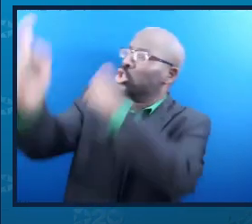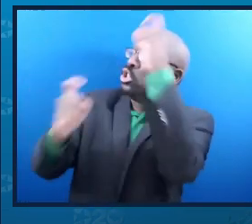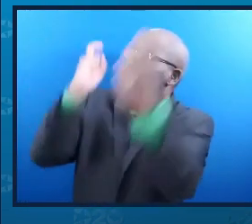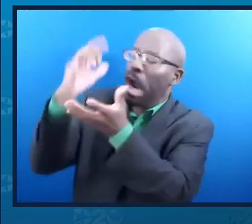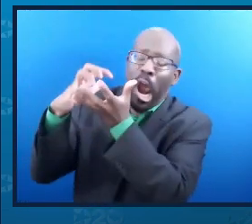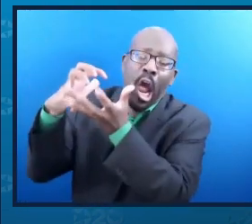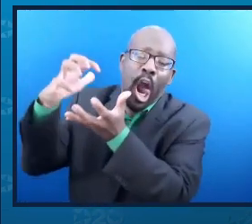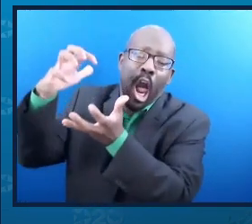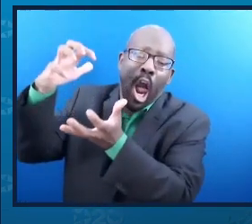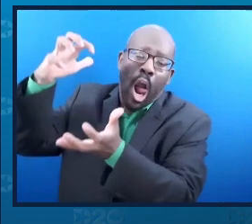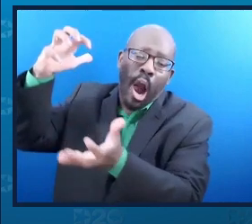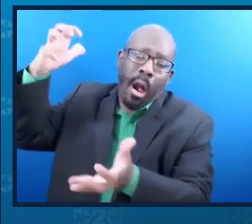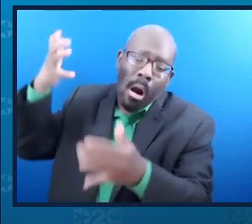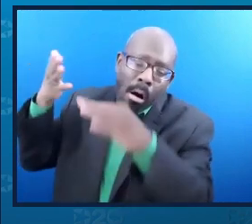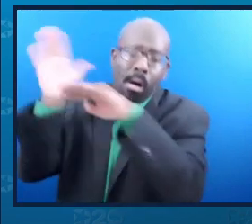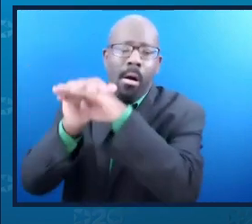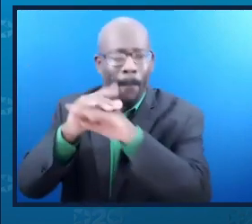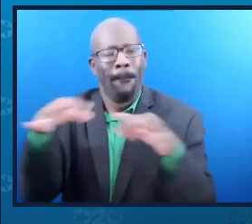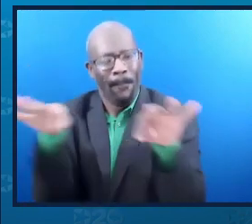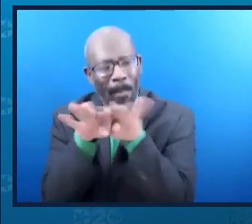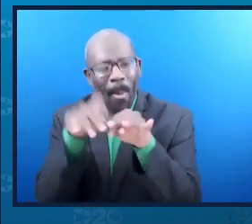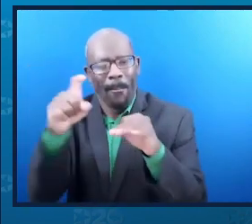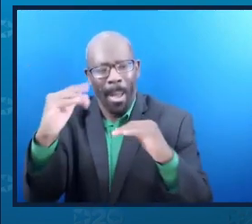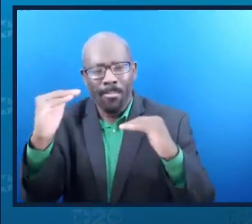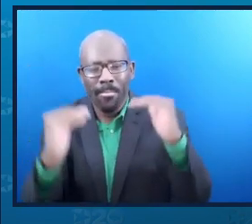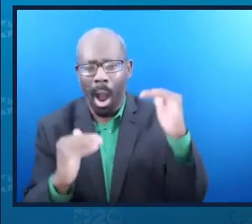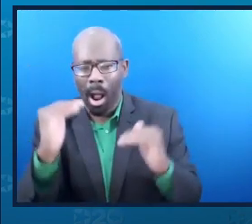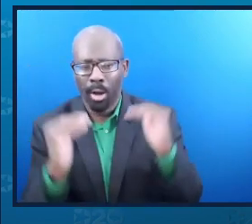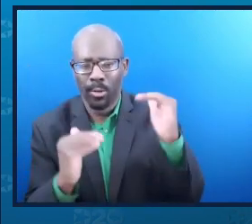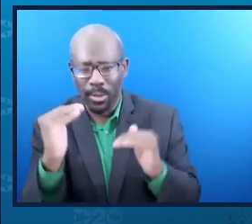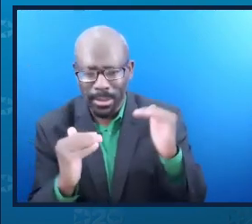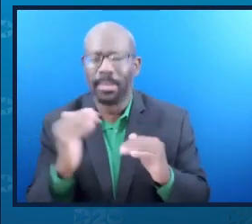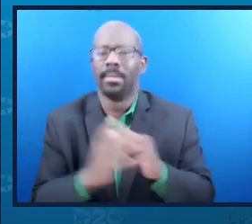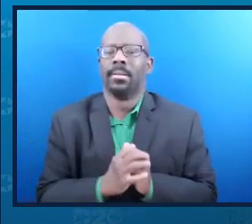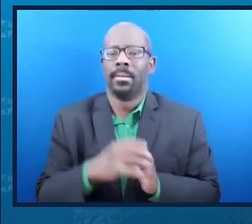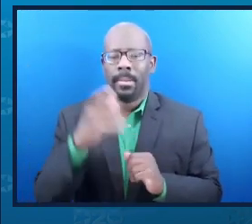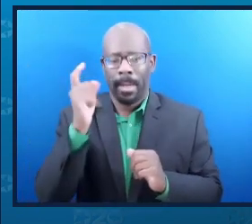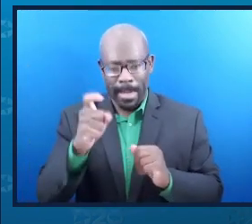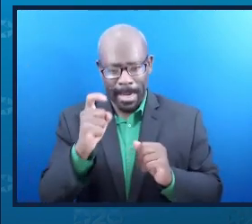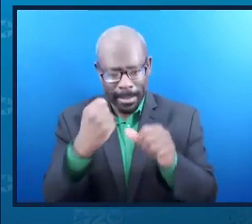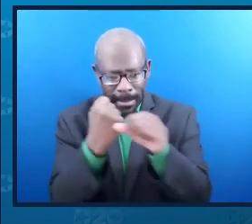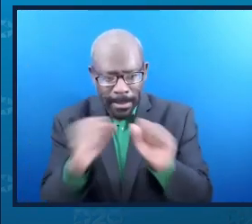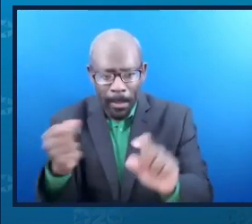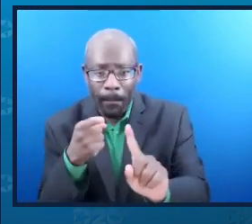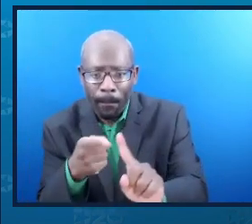CHILDREN'S EDUCATION AND SAFETY. AND FOR HEALTH CARE WORKERS